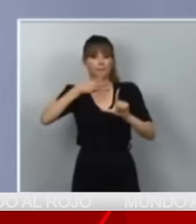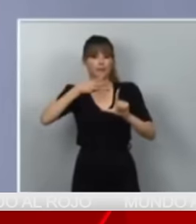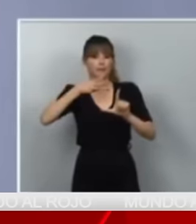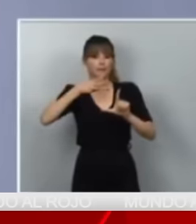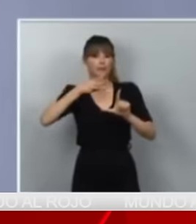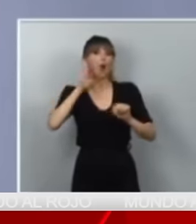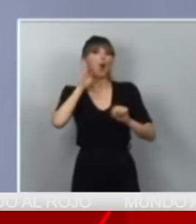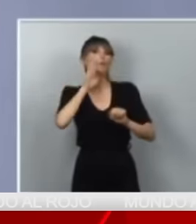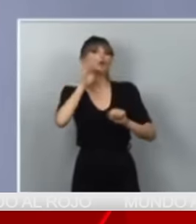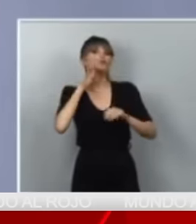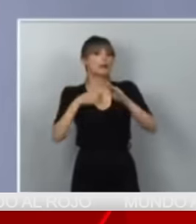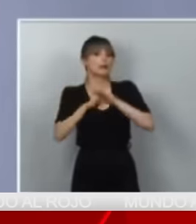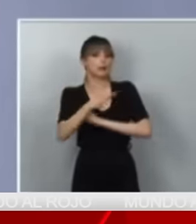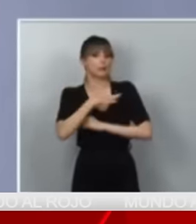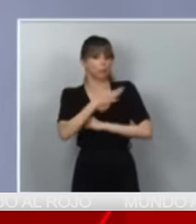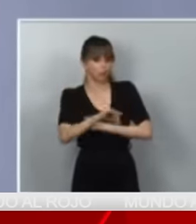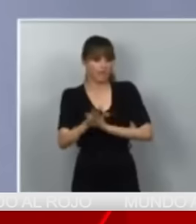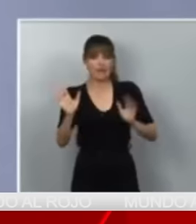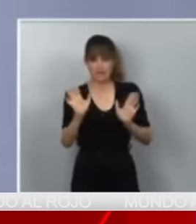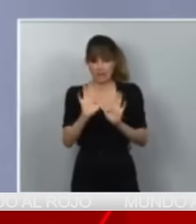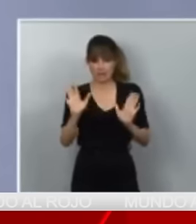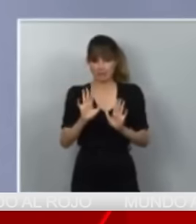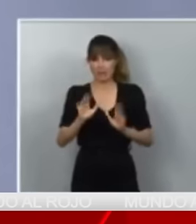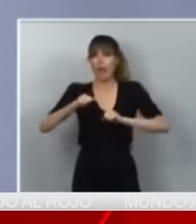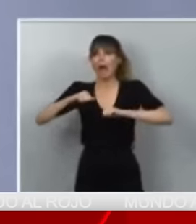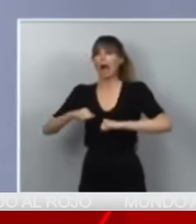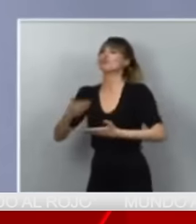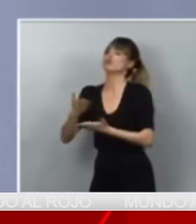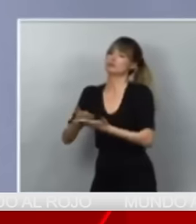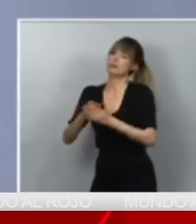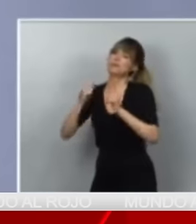pornográficas lo único que estamos pidiendo a los adultos es un pequeñín esfuerzo de que se